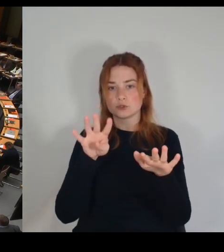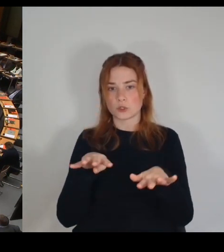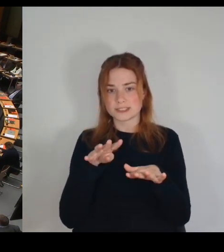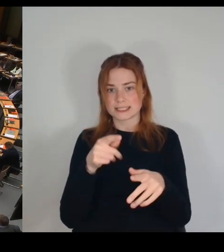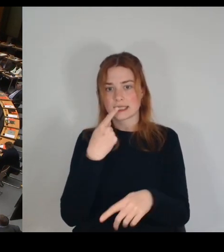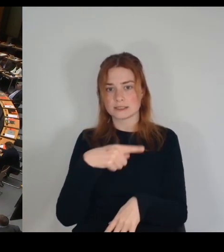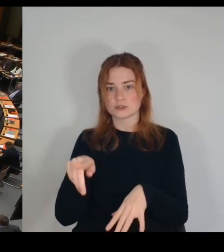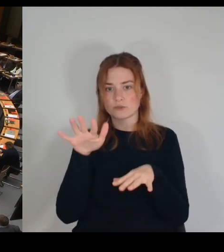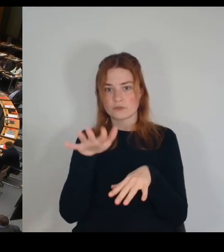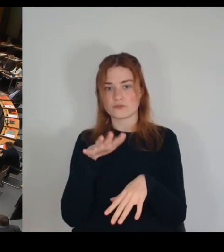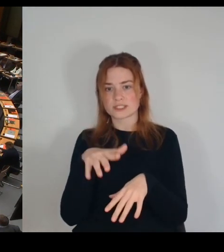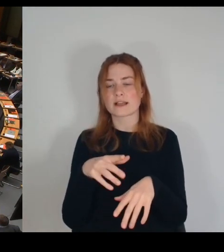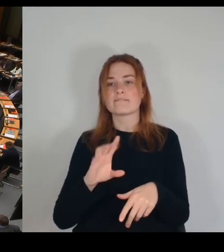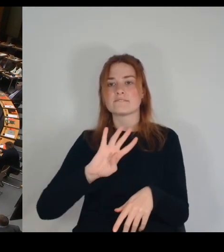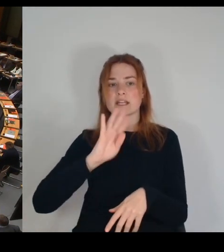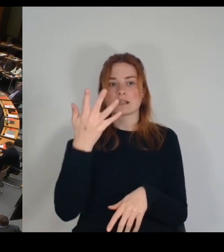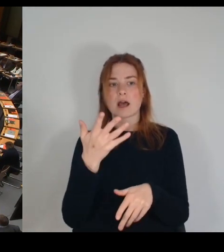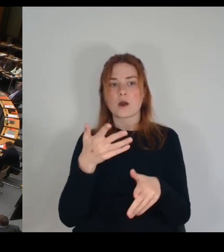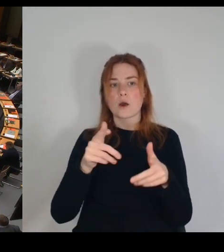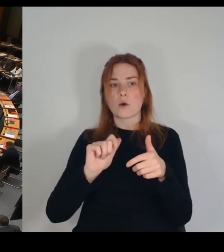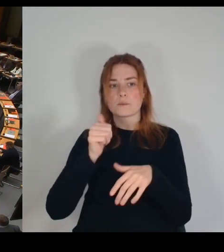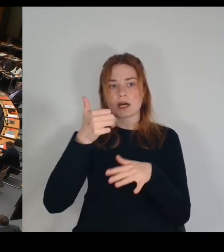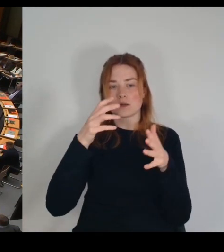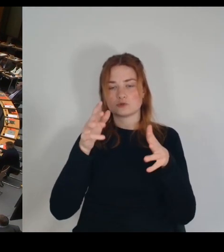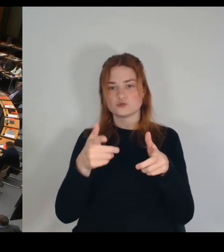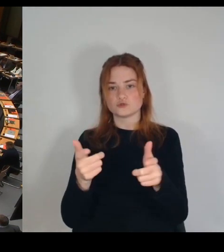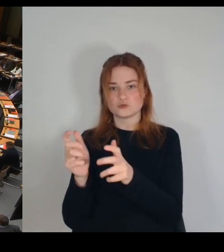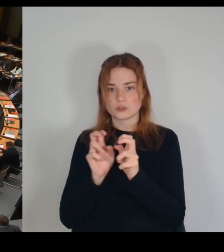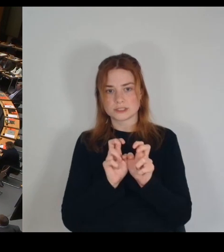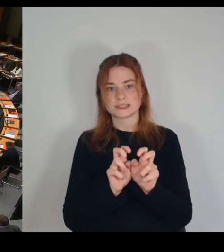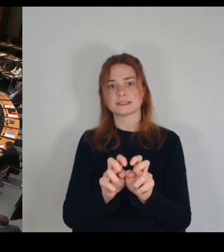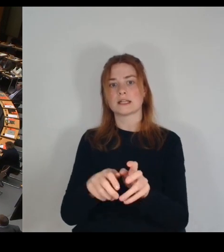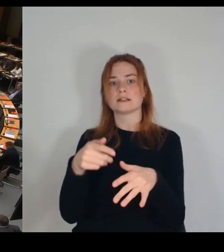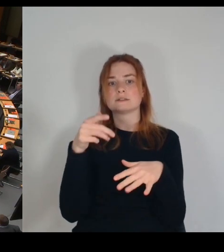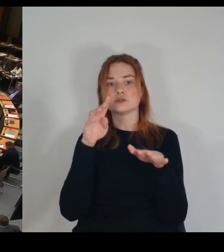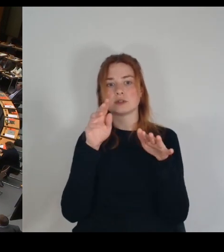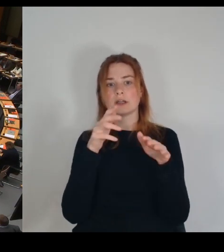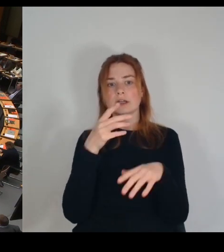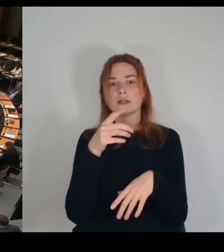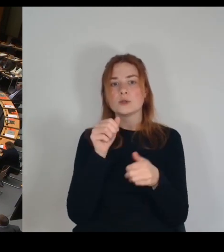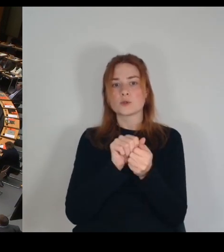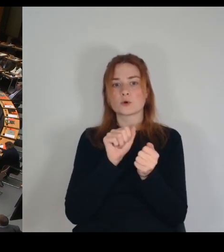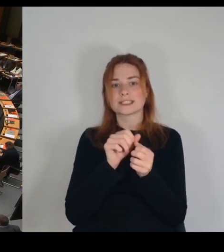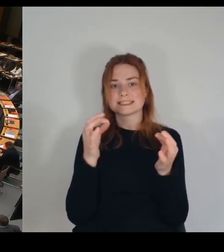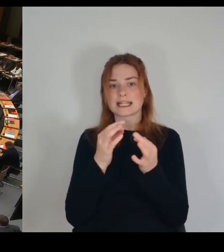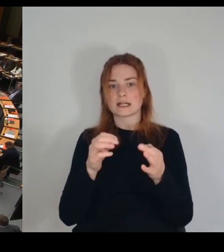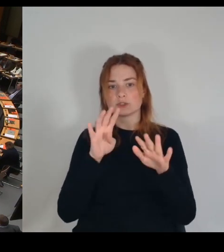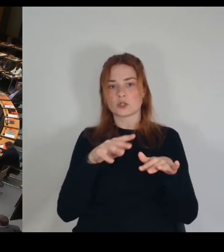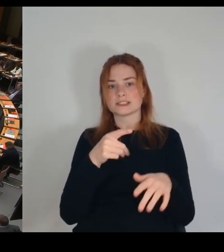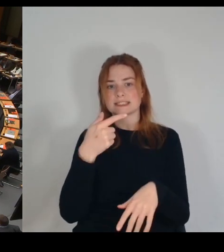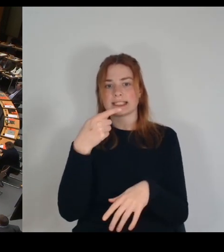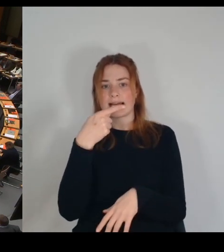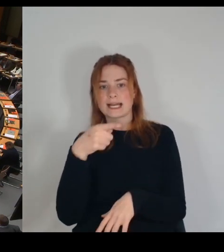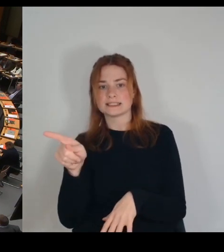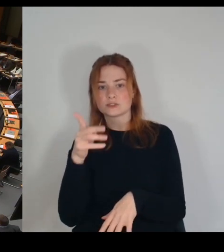1470 mehrheitlich gegen die Fraktion Bündnis 90 Die Grünen und die Fraktion Die Linke bei Enthaltung der AfD Fraktion die Ablehnung